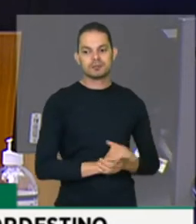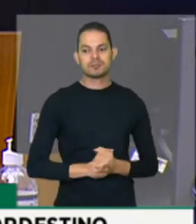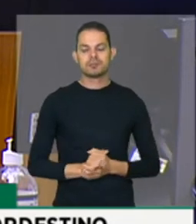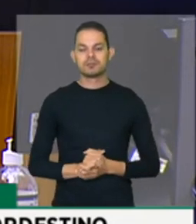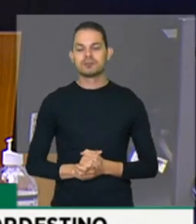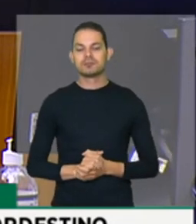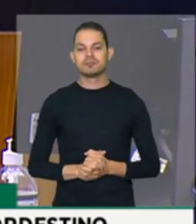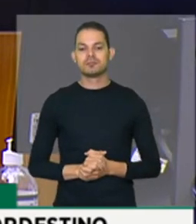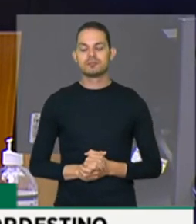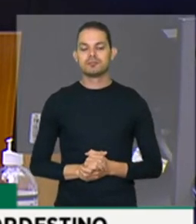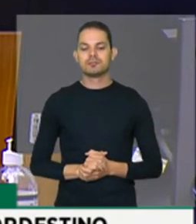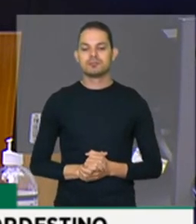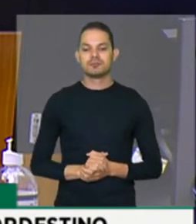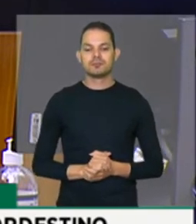NÃO, PSDB SIM. AQUELES... QUE